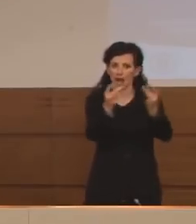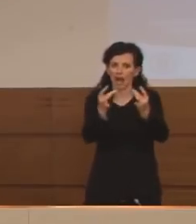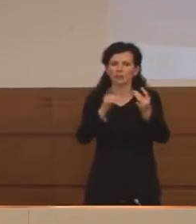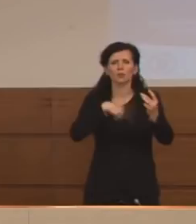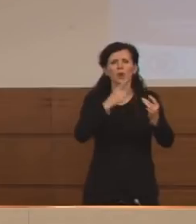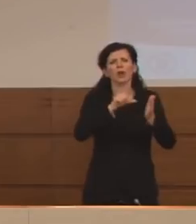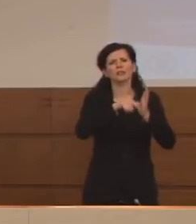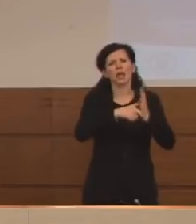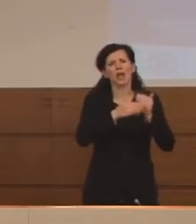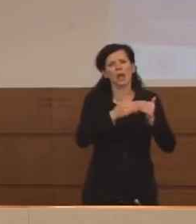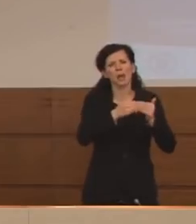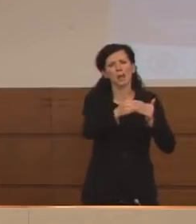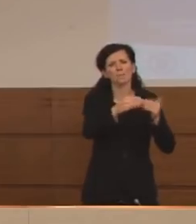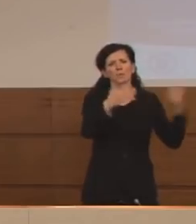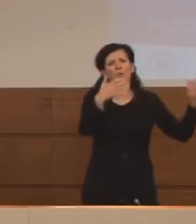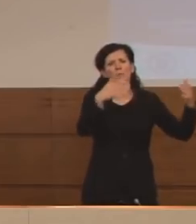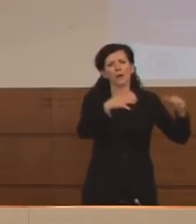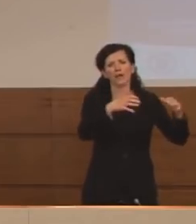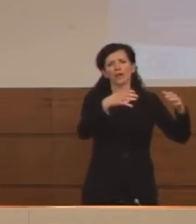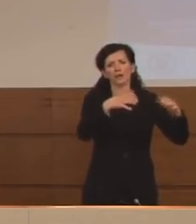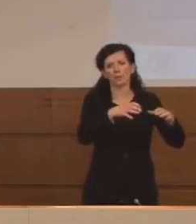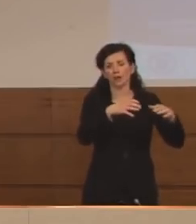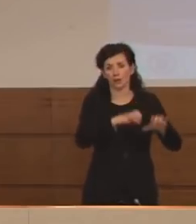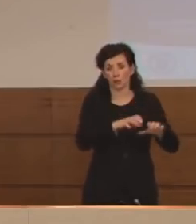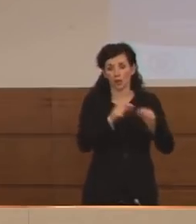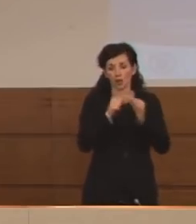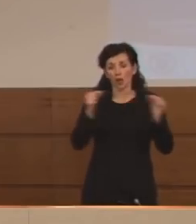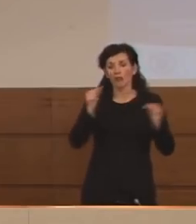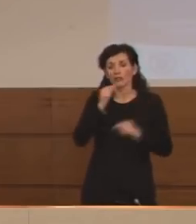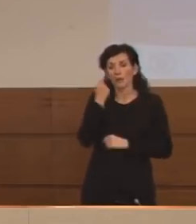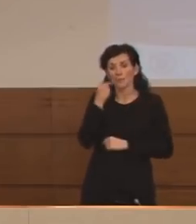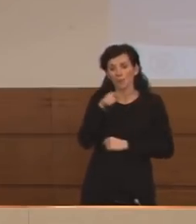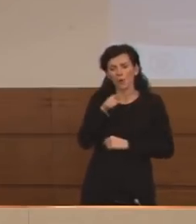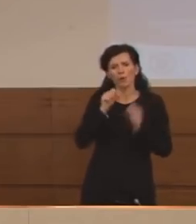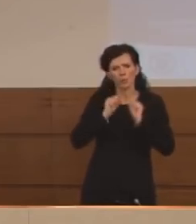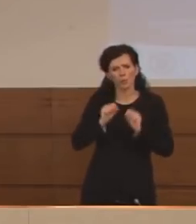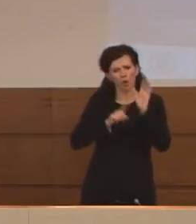Quindi un tampone potrebbe restare positivo ma a titolo molto basso.